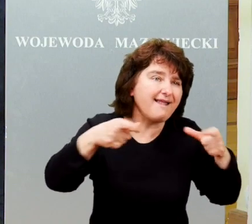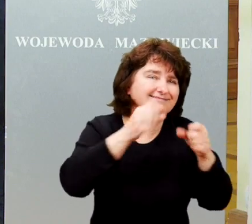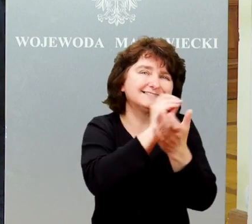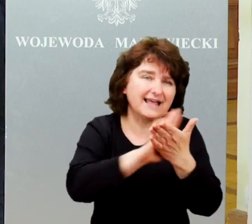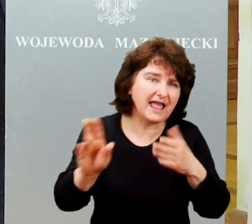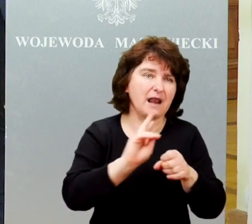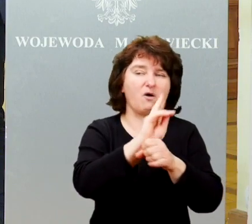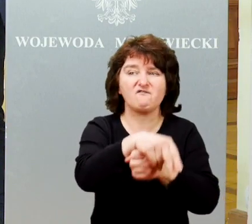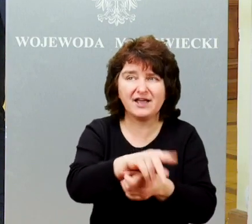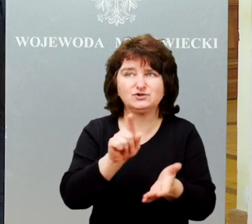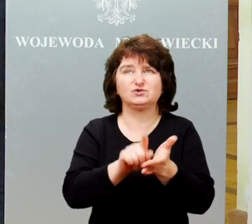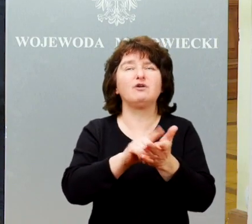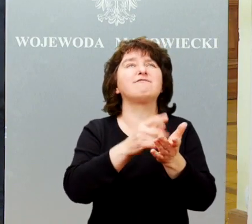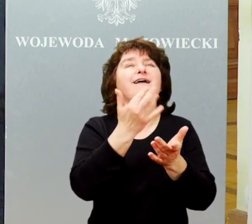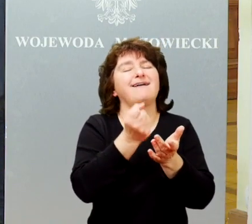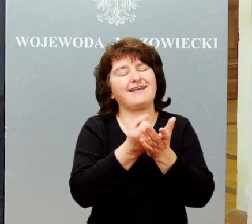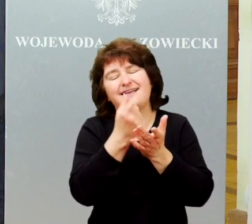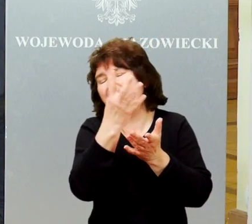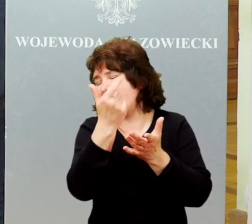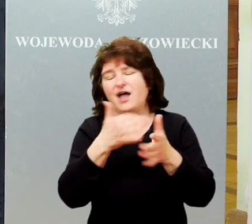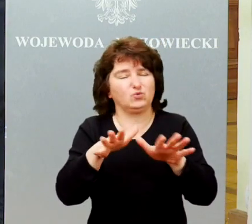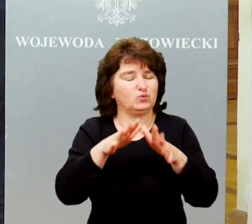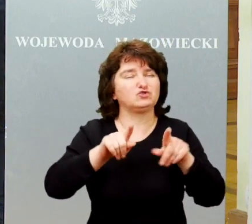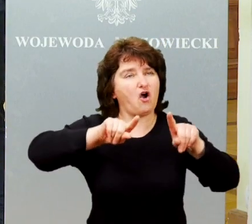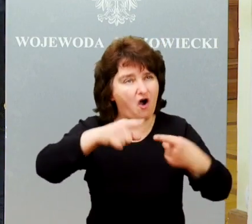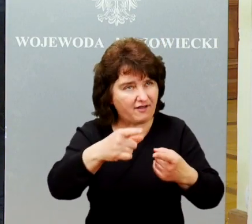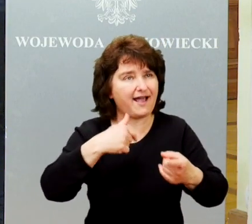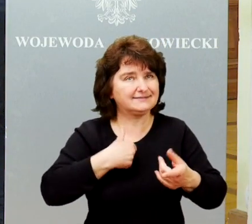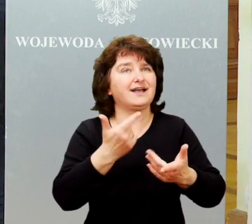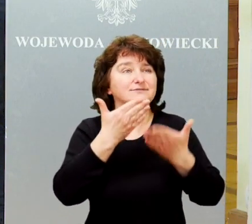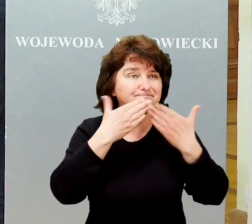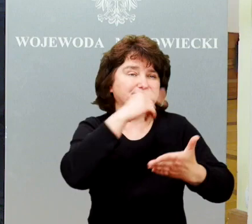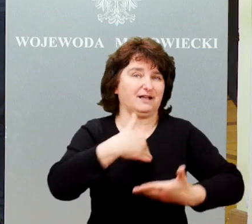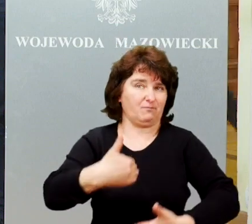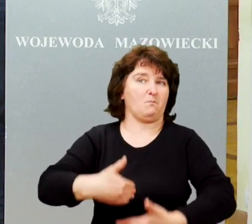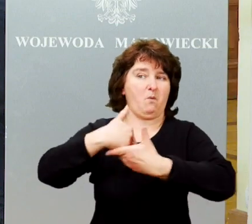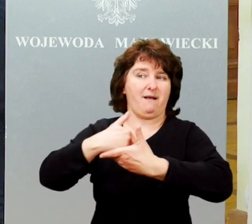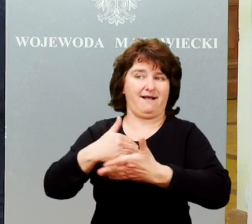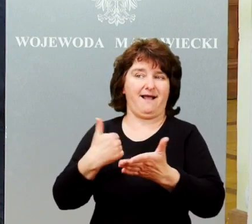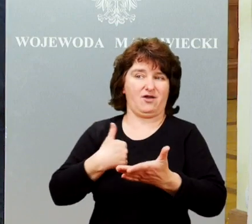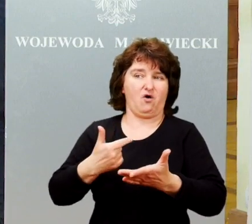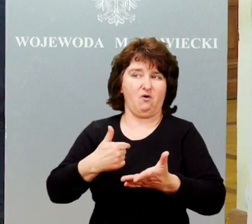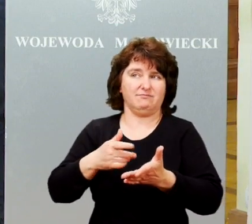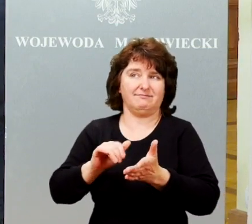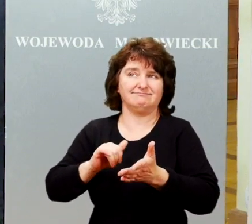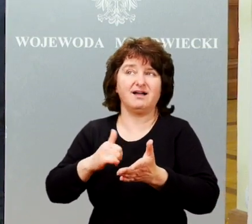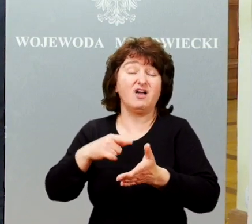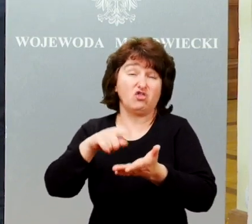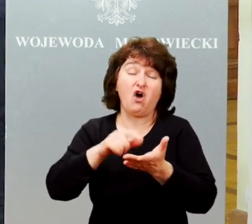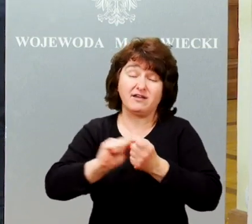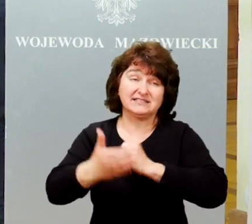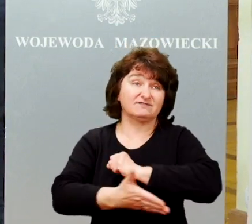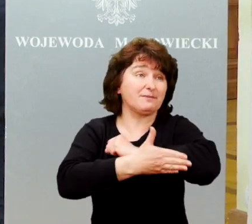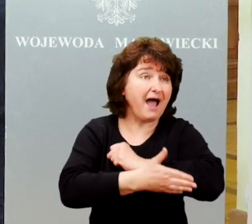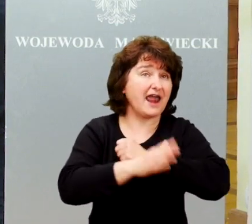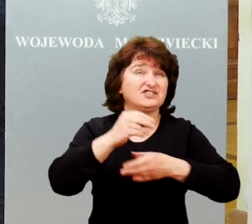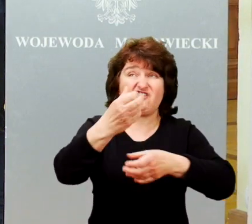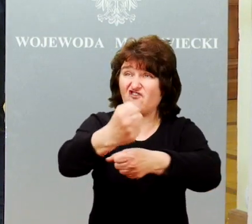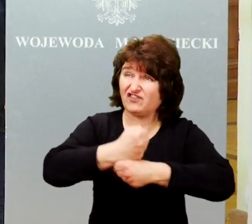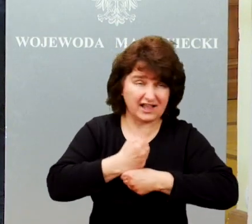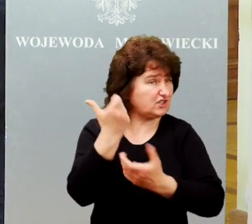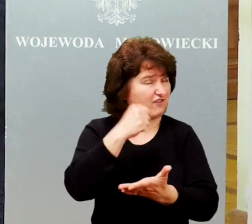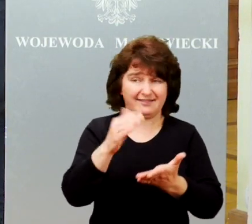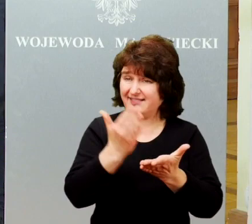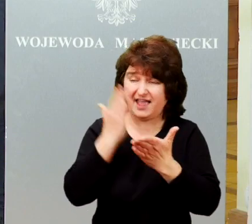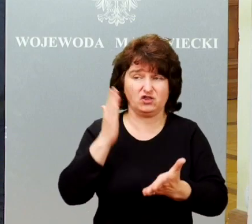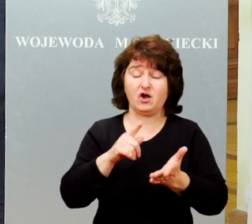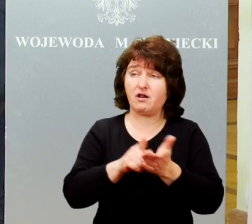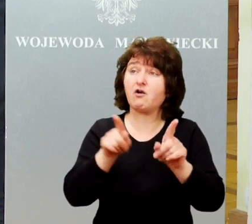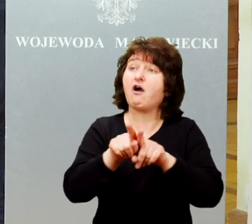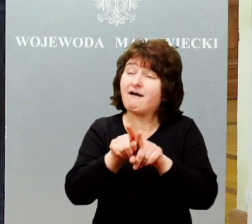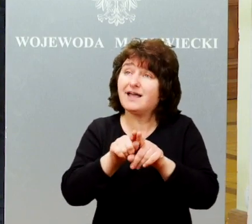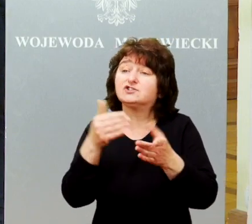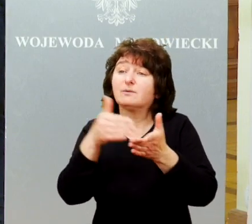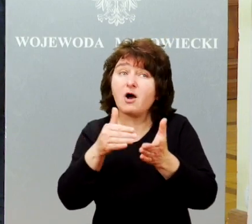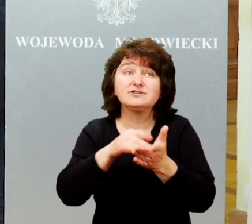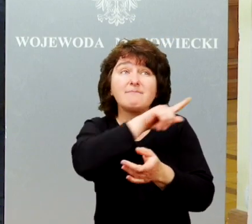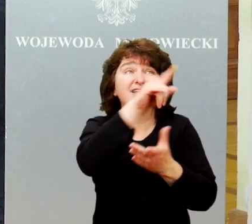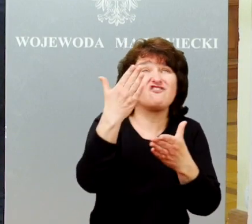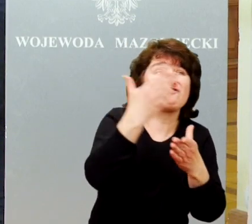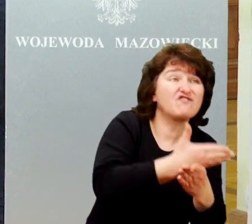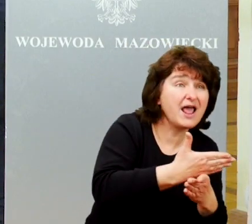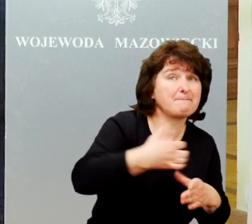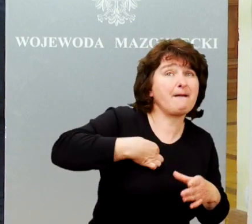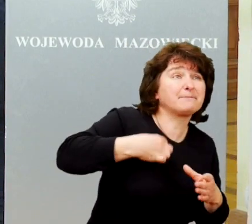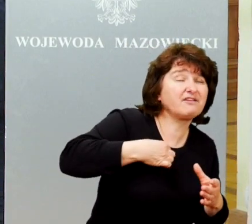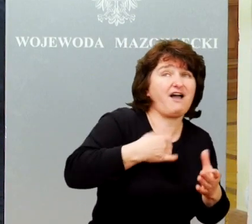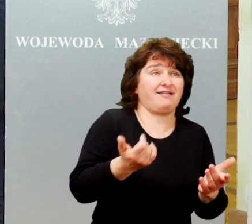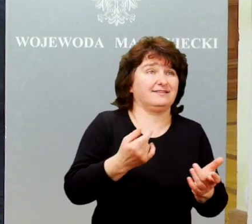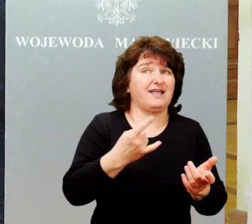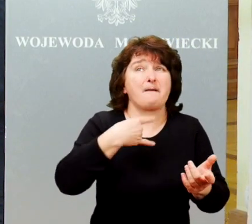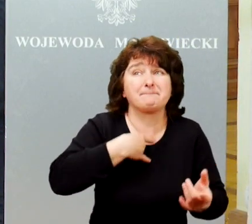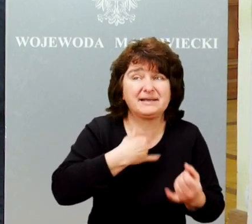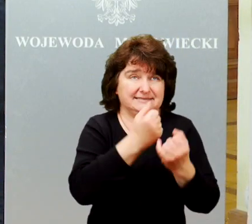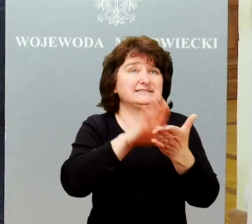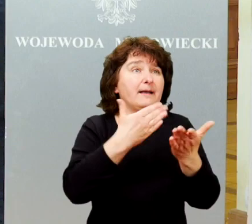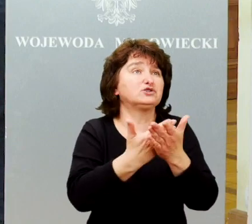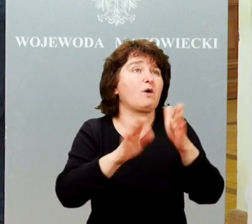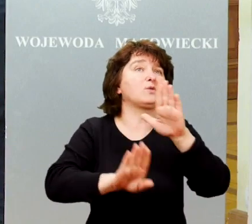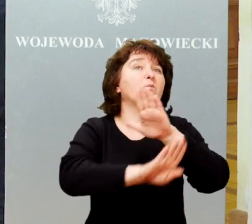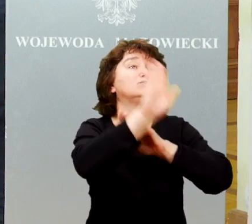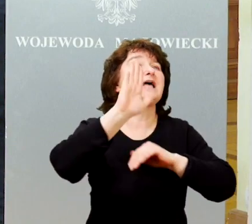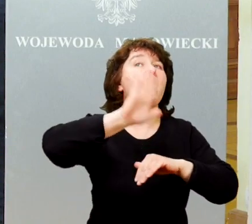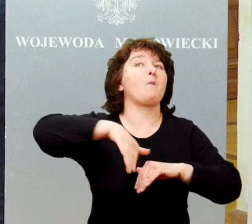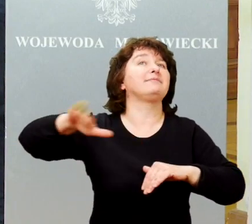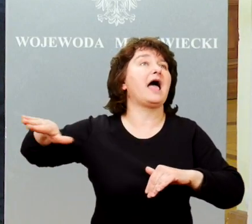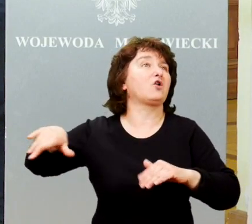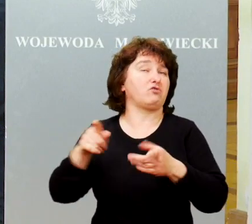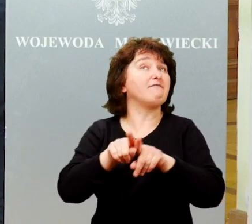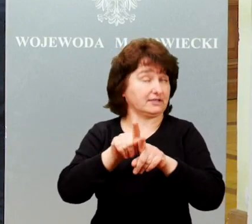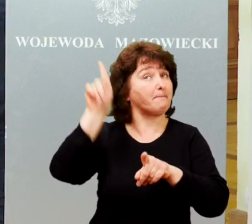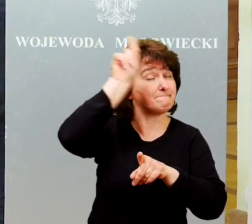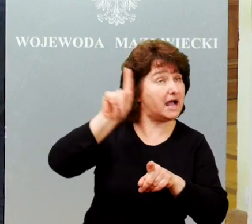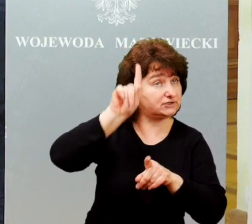W tej chwili jest kilkadziesiąt organizacji, które nam takiego wsparcia udzielają. Nie chodzi tylko o wsparcie materialne czy finansowe naszych podopiecznych, ale też o to, że ci przedsiębiorcy czy instytucje publiczne tak jak Muzeum Narodowe w Warszawie dzięki temu,